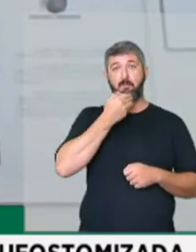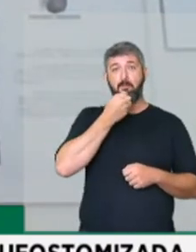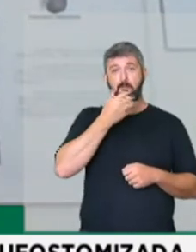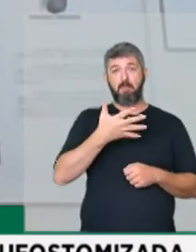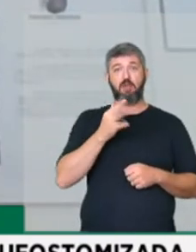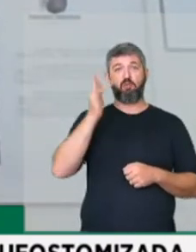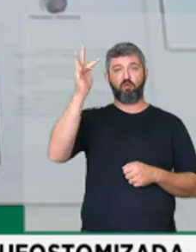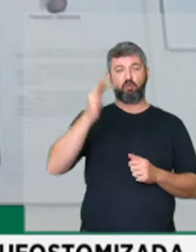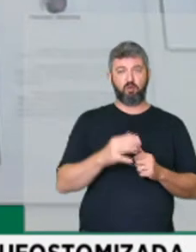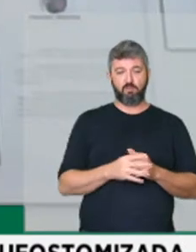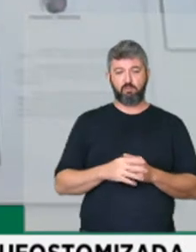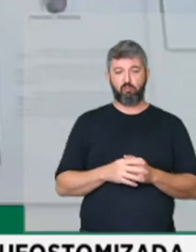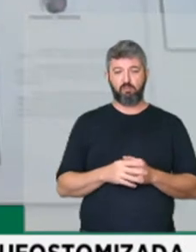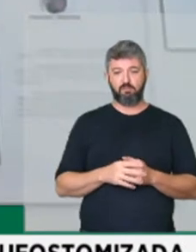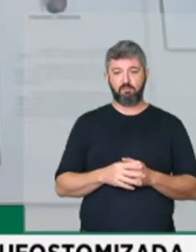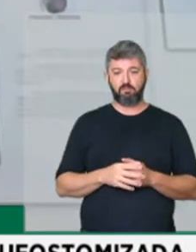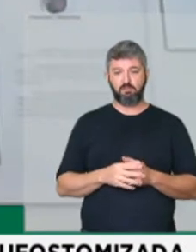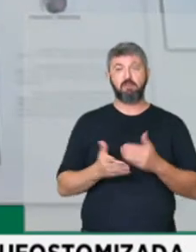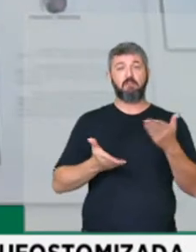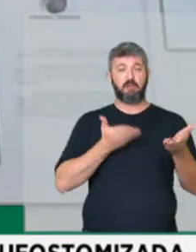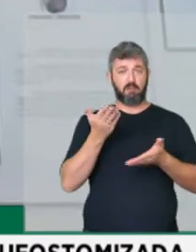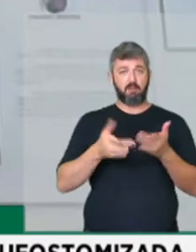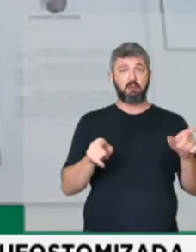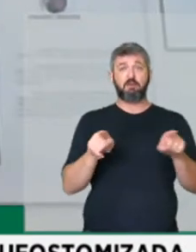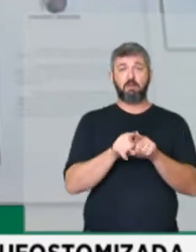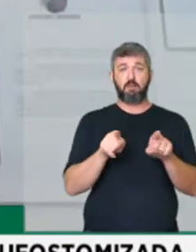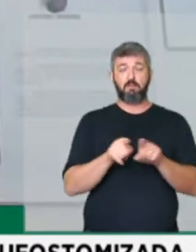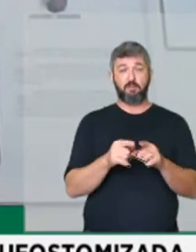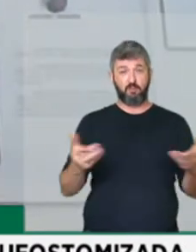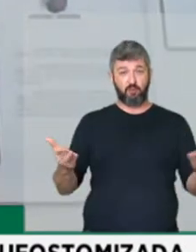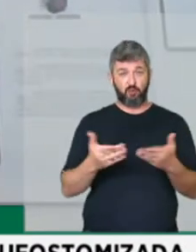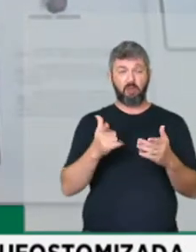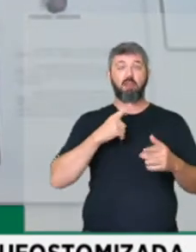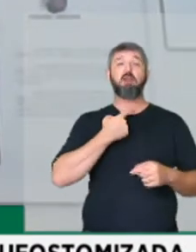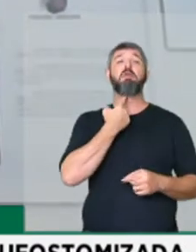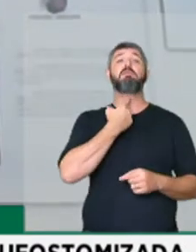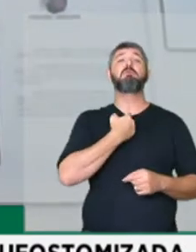EQUIPAMENTOS. ENTÃO, NO BRASIL, SR. PRESIDENTE, ALÉM DA DESINFORMAÇÃO DE UMA MANEIRA GERAL NÃO EXISTE UM